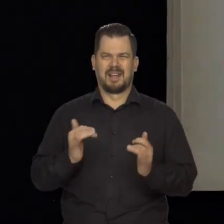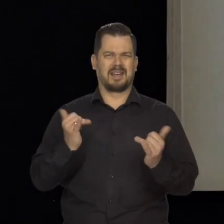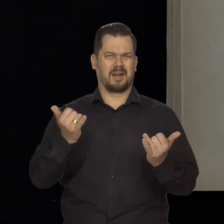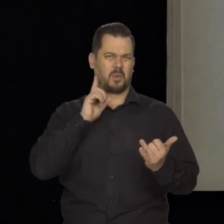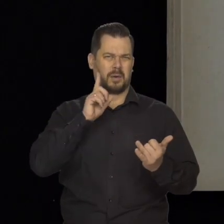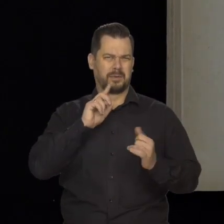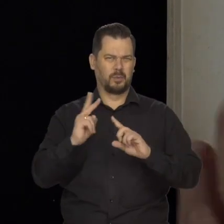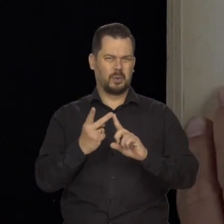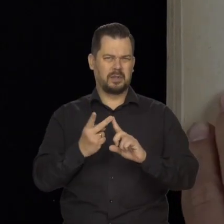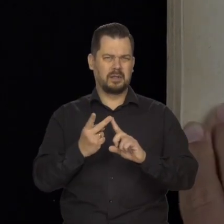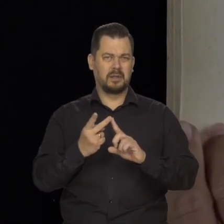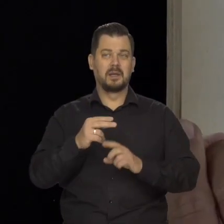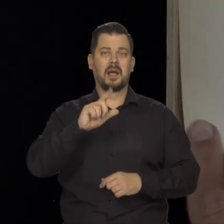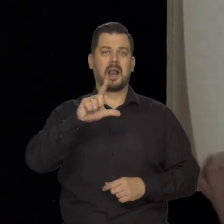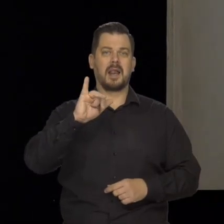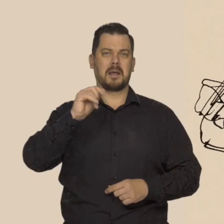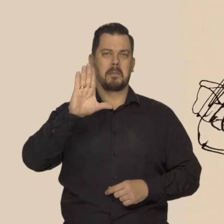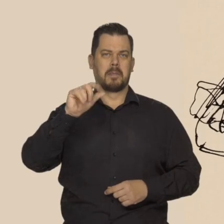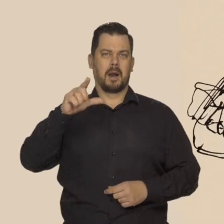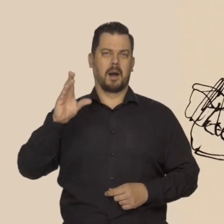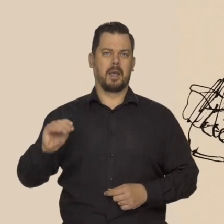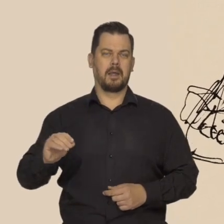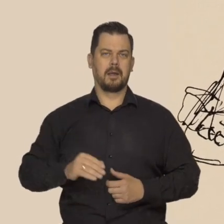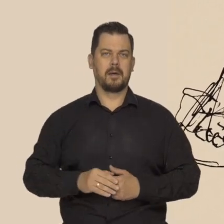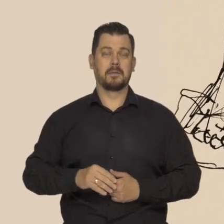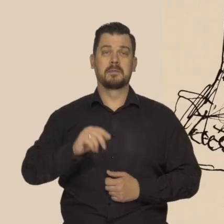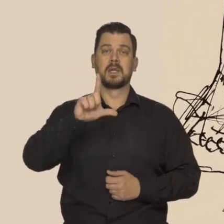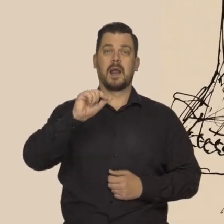O jakim chłopczyku mówisz? – pytałem. O Lejbele – odpowiadała.